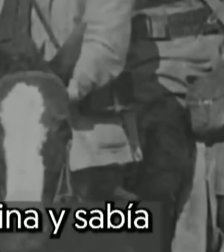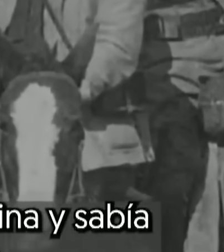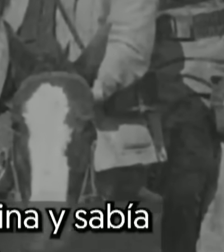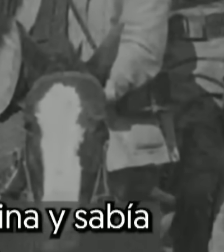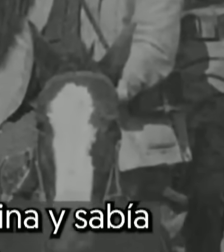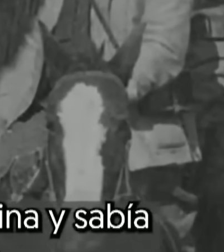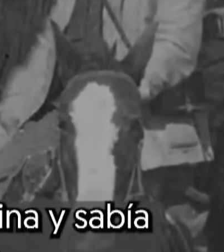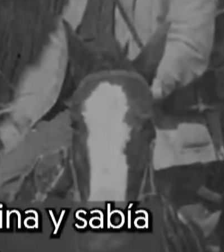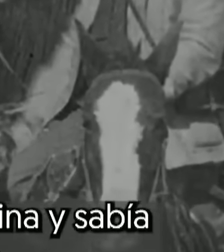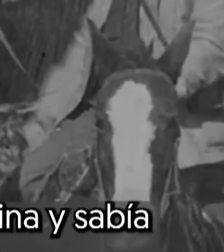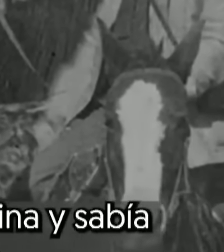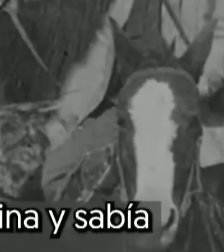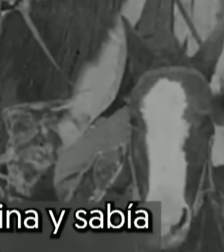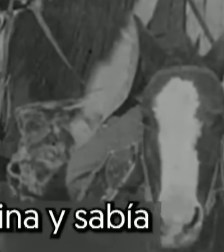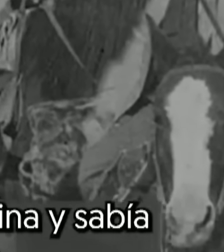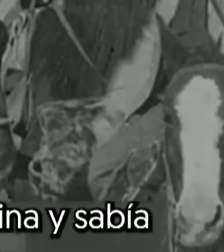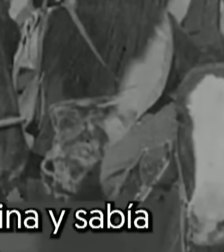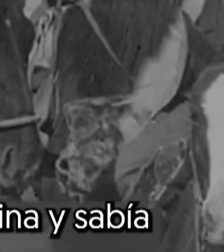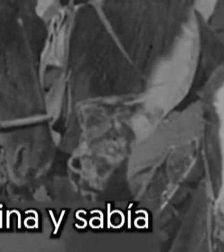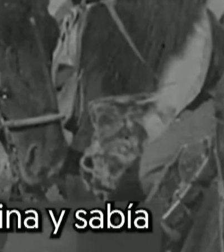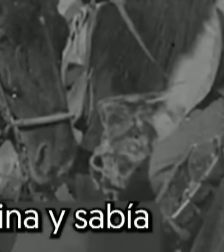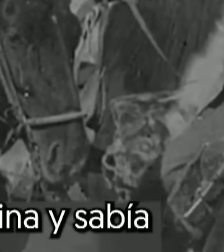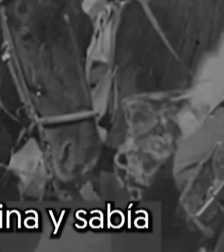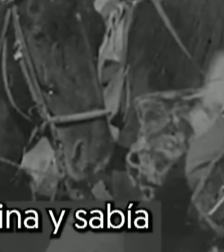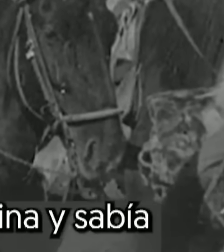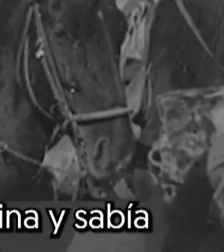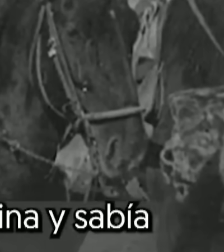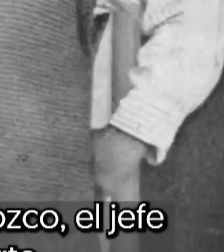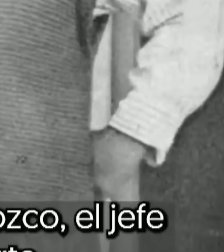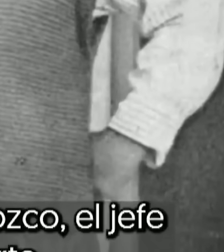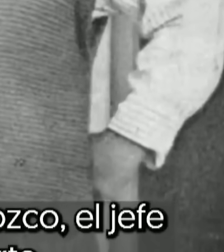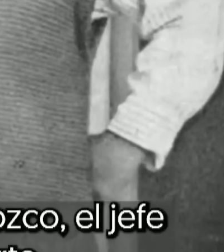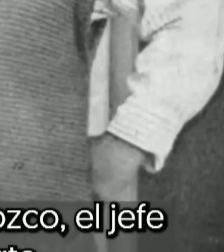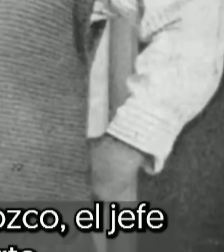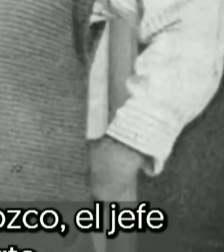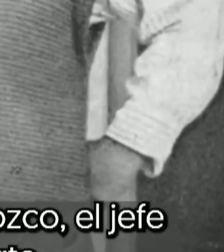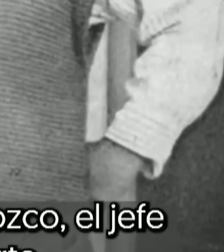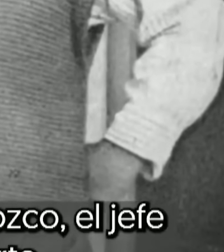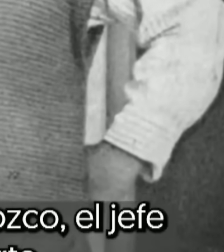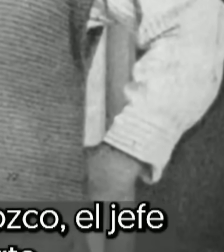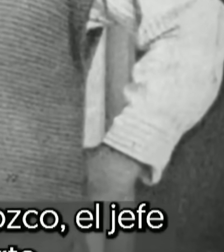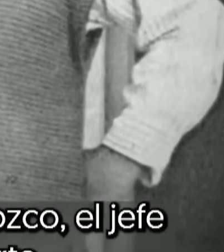respeto y disciplina y sabía ganarse la confianza de sus hombres era muy carismático y fue junto